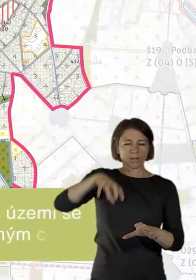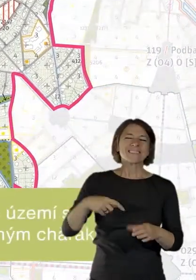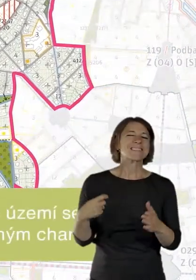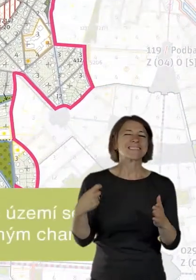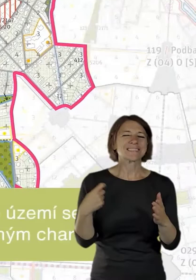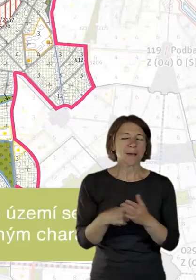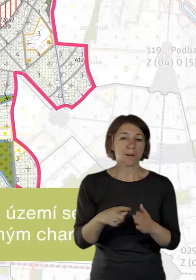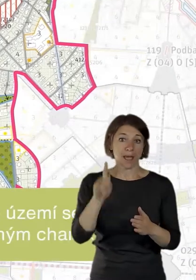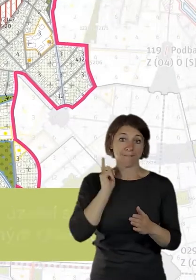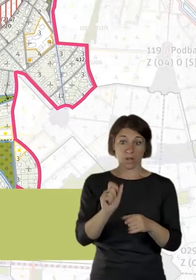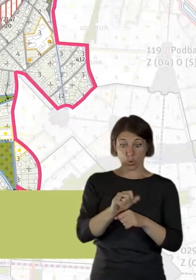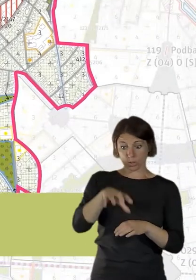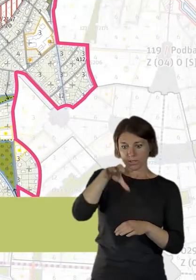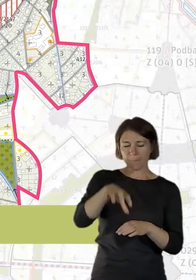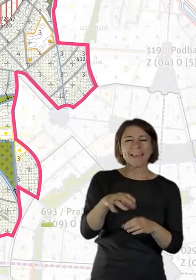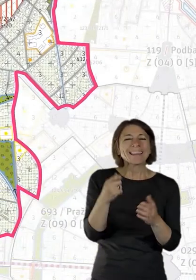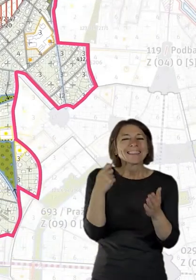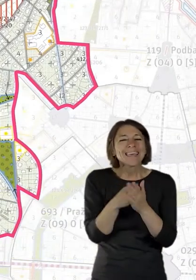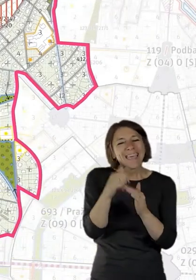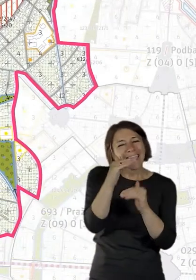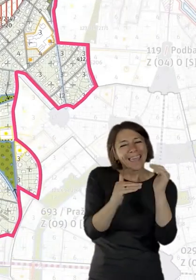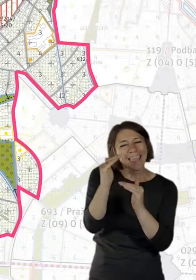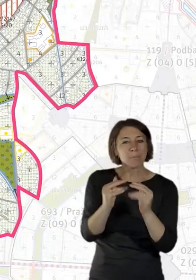jedno území se shodným charakterem, pro které jsou individuálně